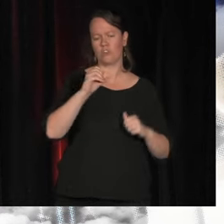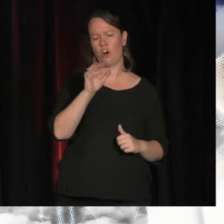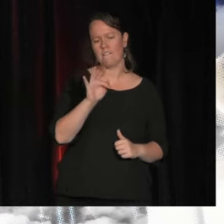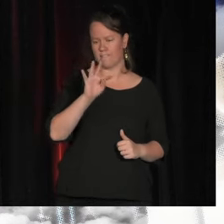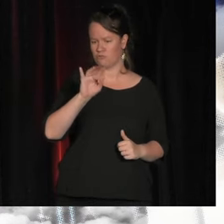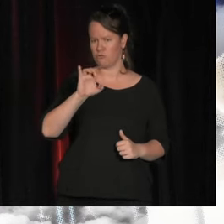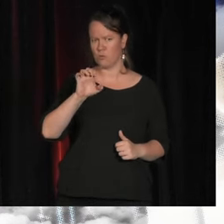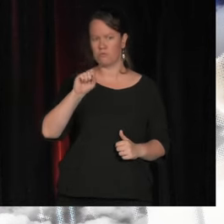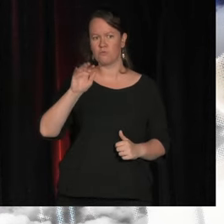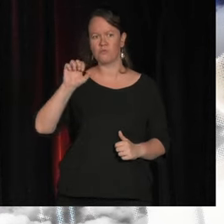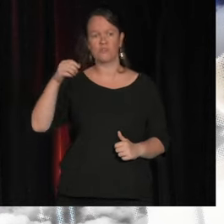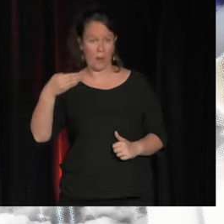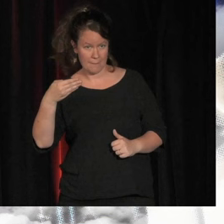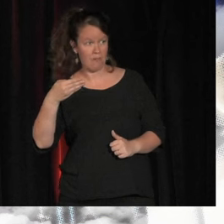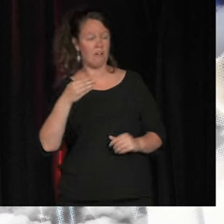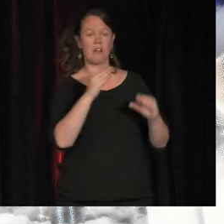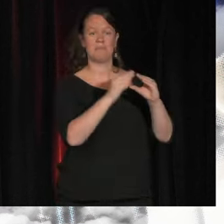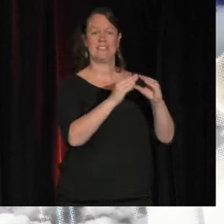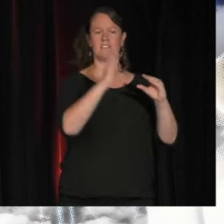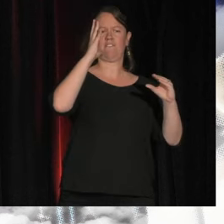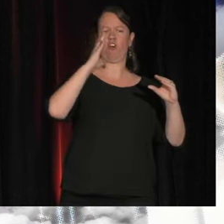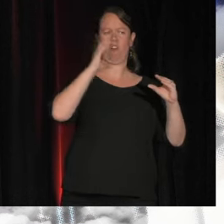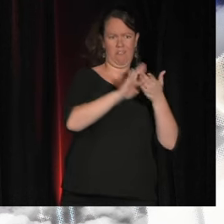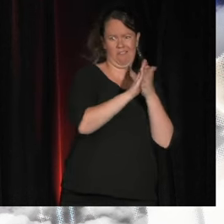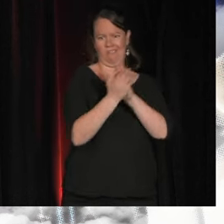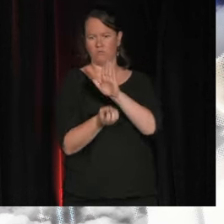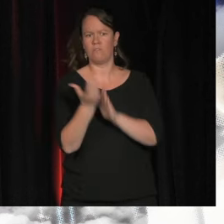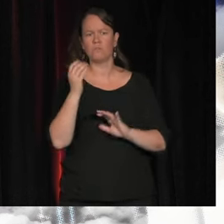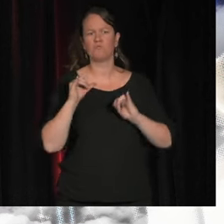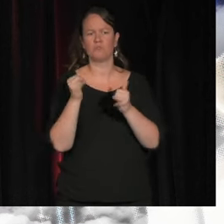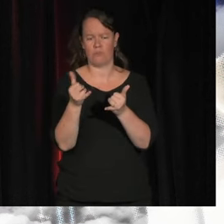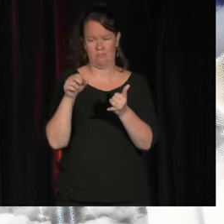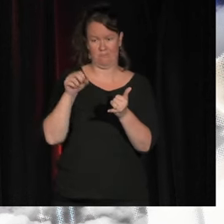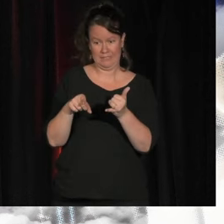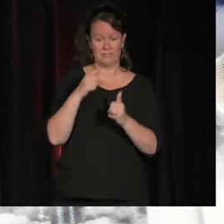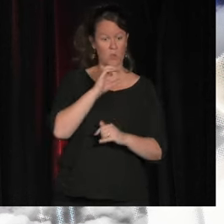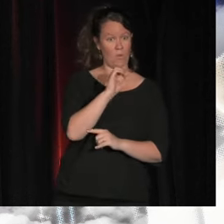le ex Blizzard Dota, ex Blizzard All-Stars, qui est sorti en 2015, vraiment un an avant Overwatch, c'était leur MOBA.